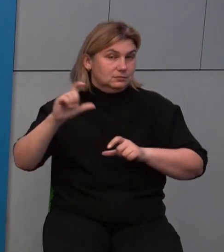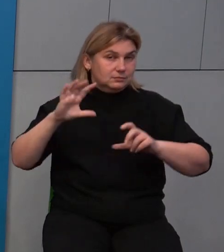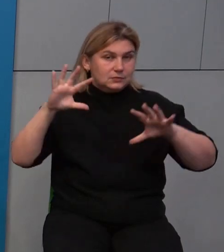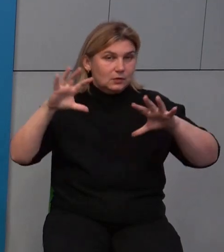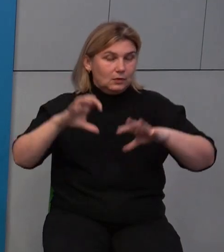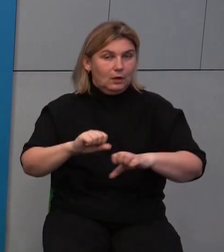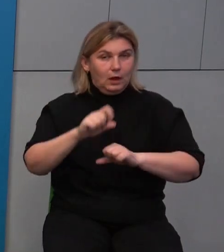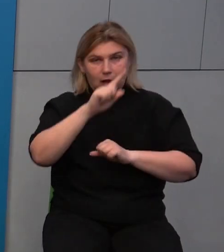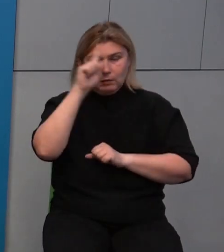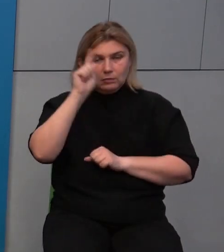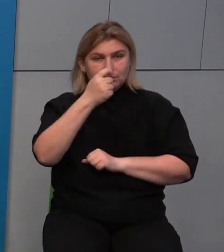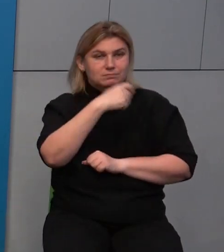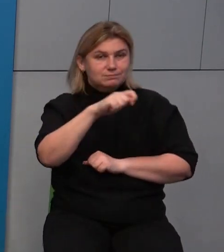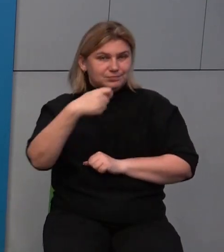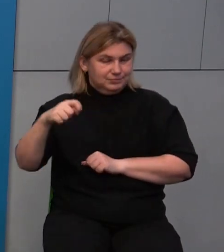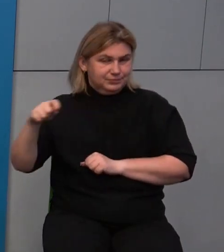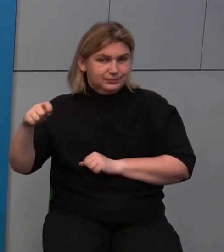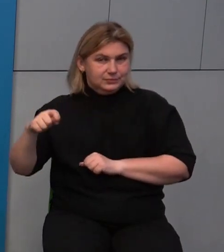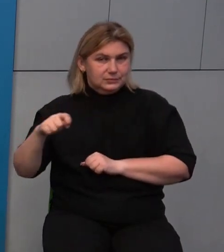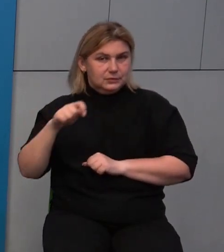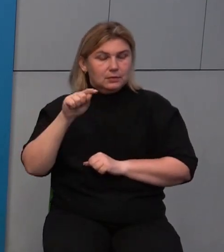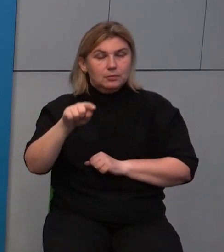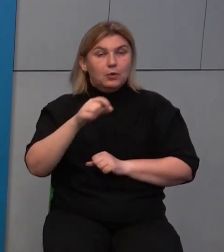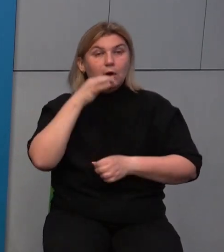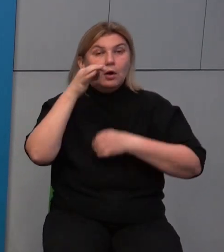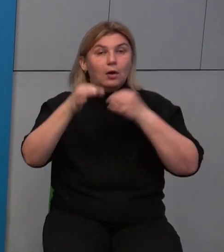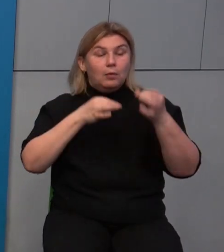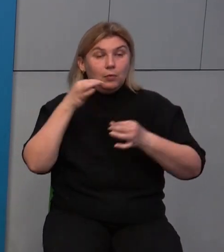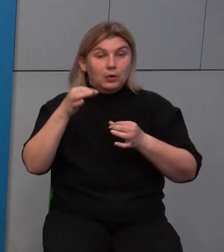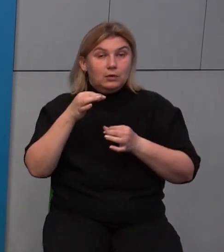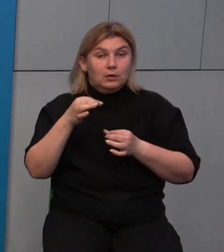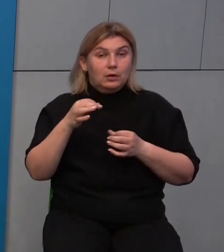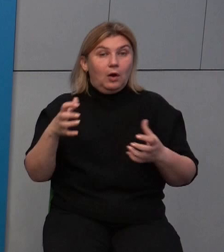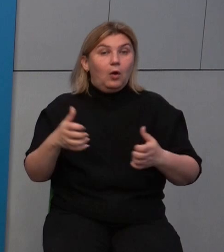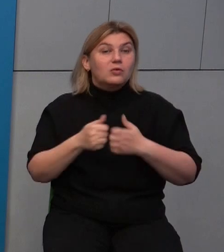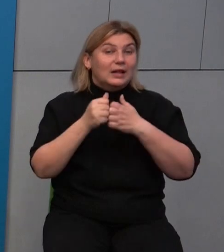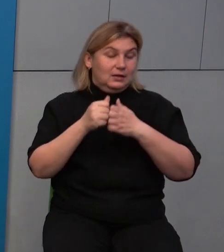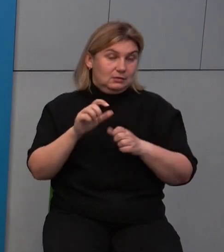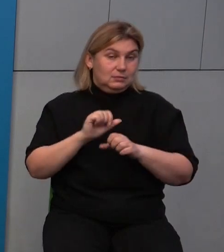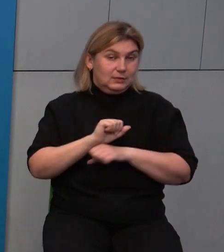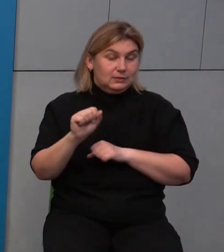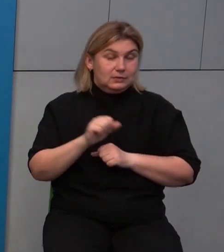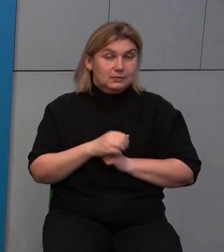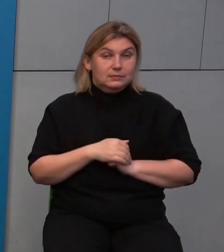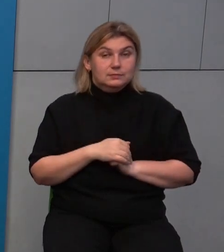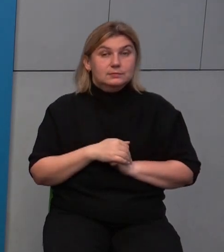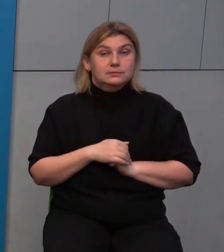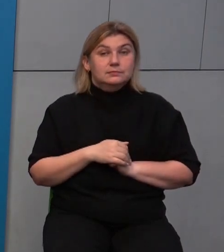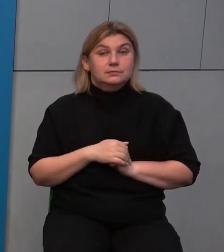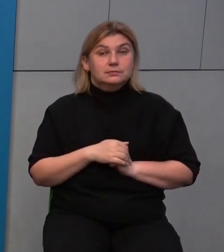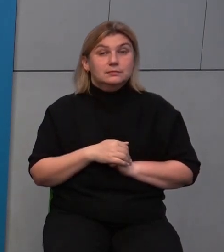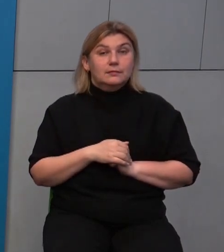i ludobójstwie, ponieważ ona się w opowieściach ocaleńców pojawia, Nie tylko u Lema.